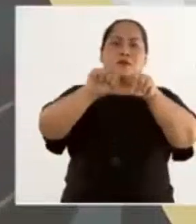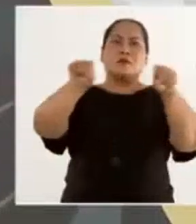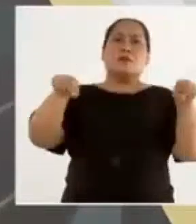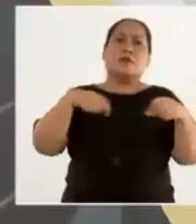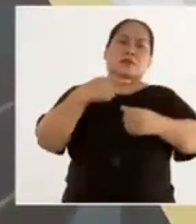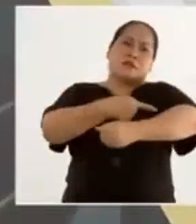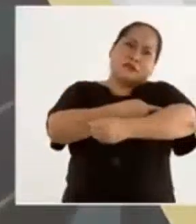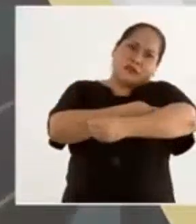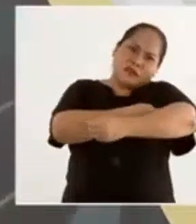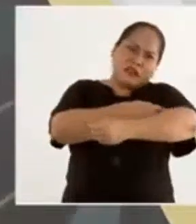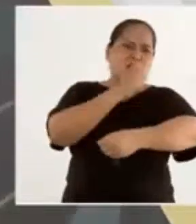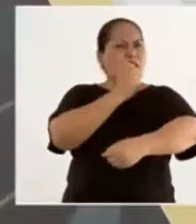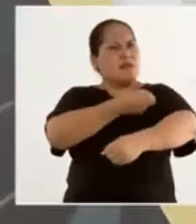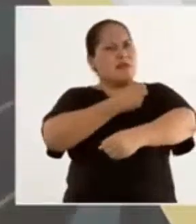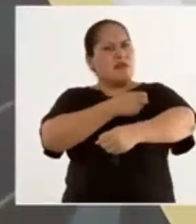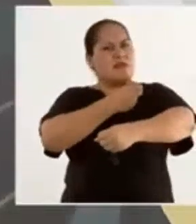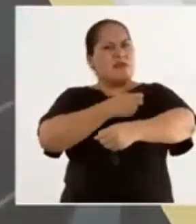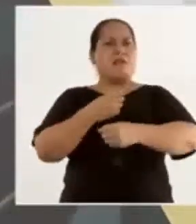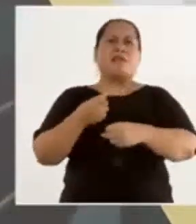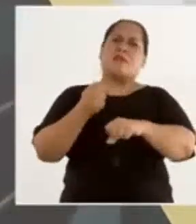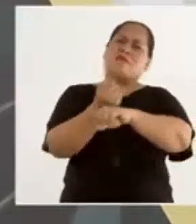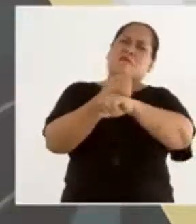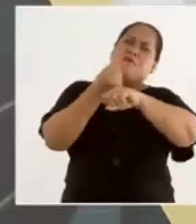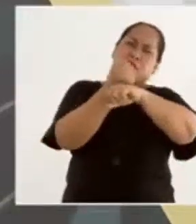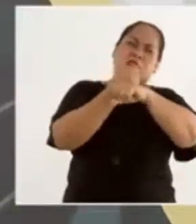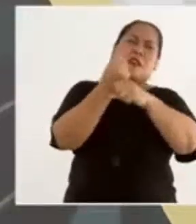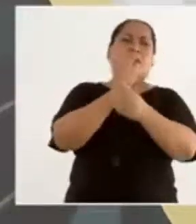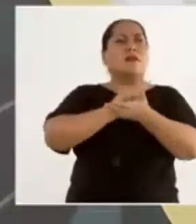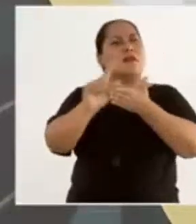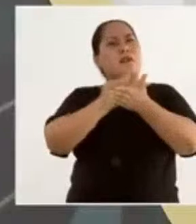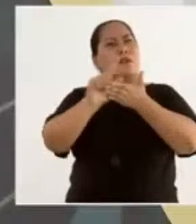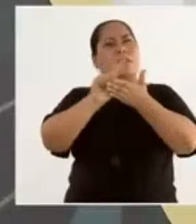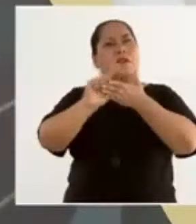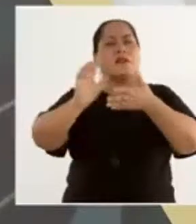una promesa, que ningún paciente con insuficiencia renal tenga que esperar